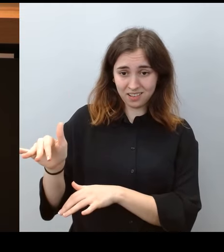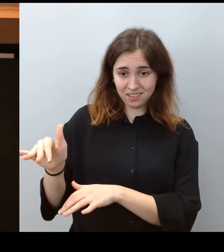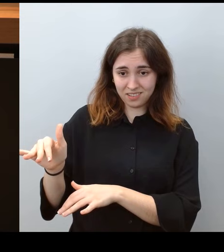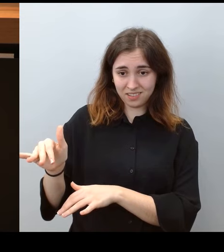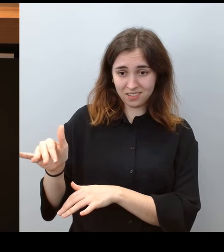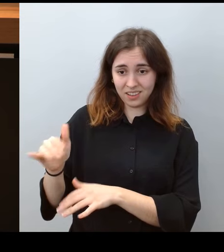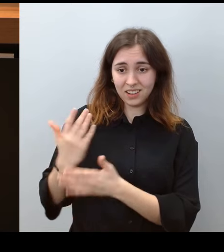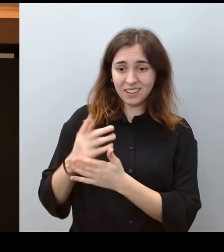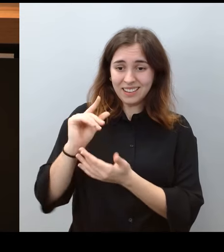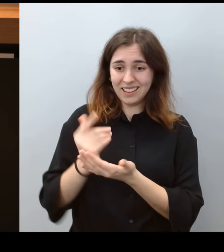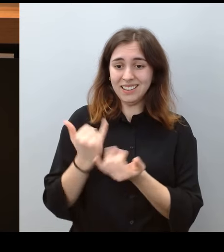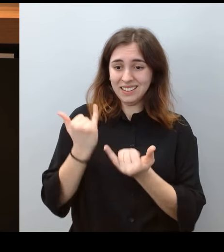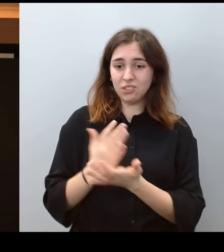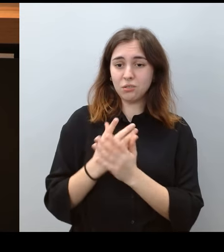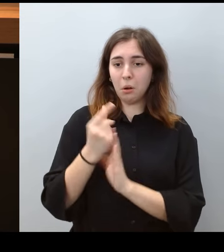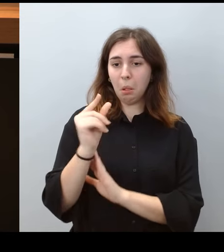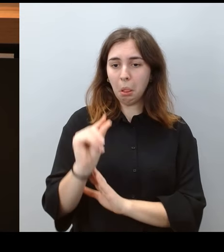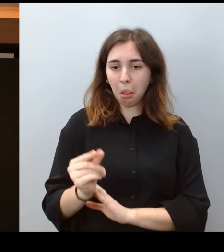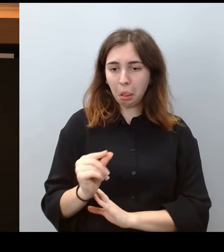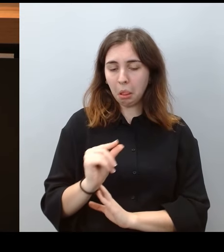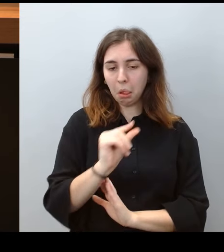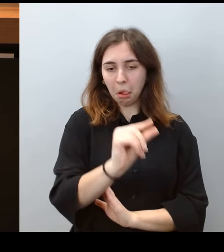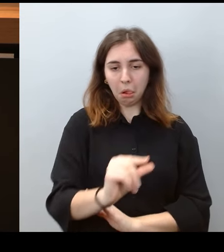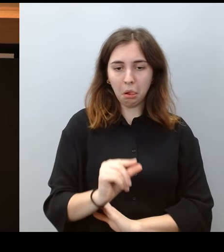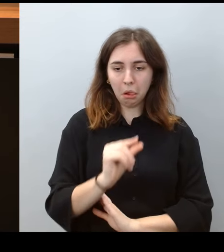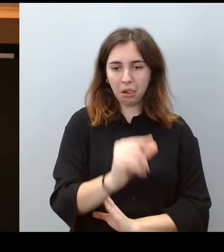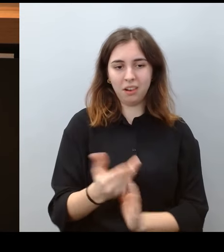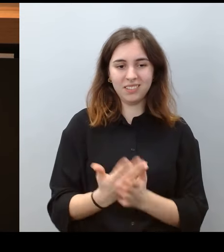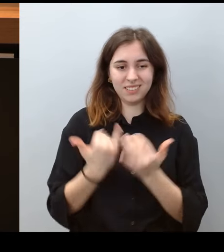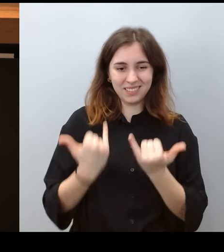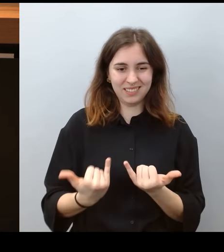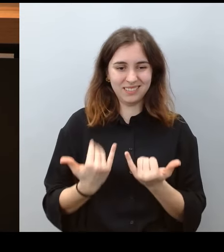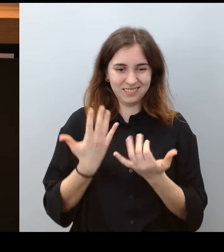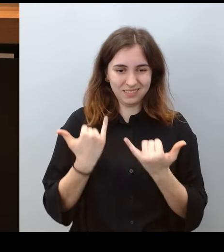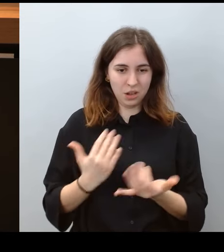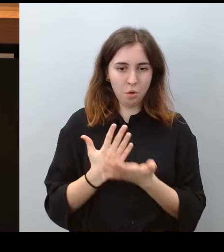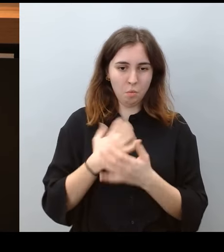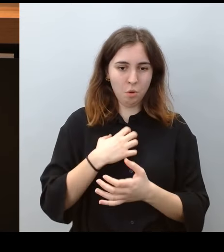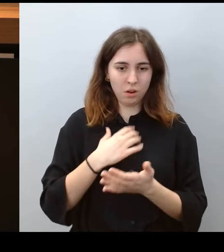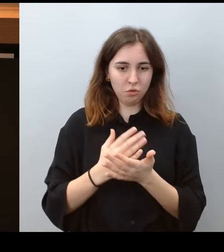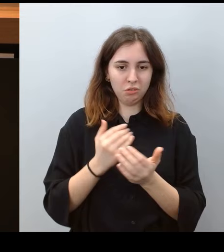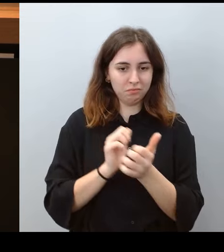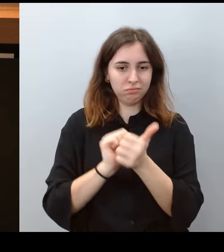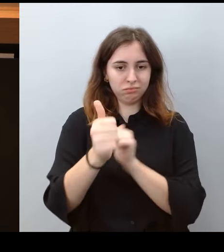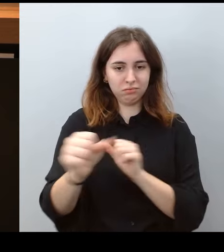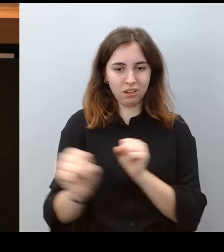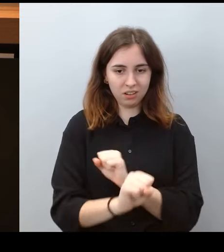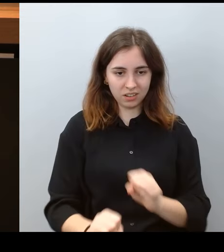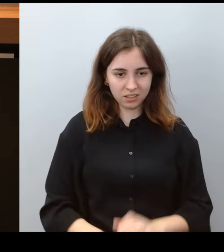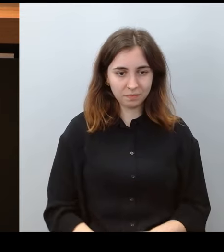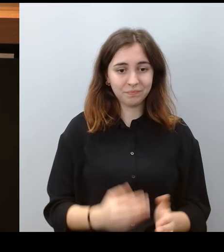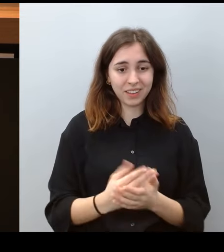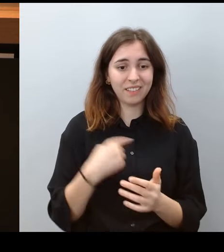Wir hatten im letzten Ausschuss darüber schon gesprochen, und die Sozialsenatorin hat sich da etwas zurückhaltend geäußert, was